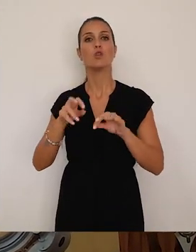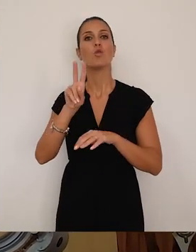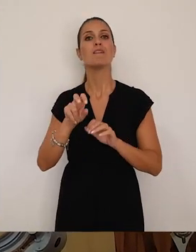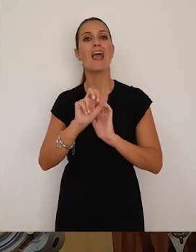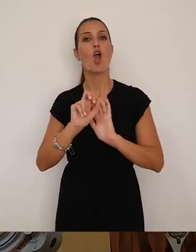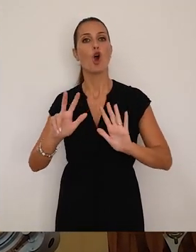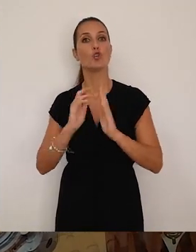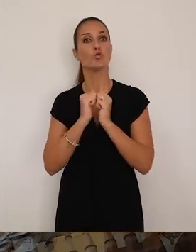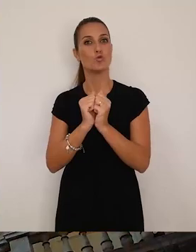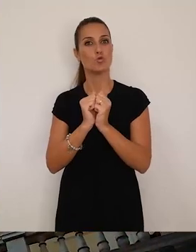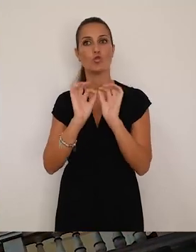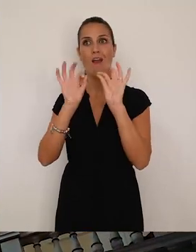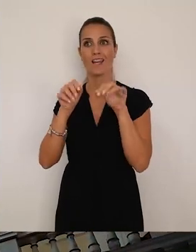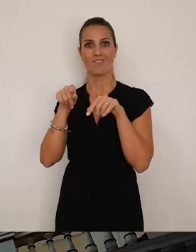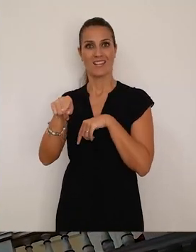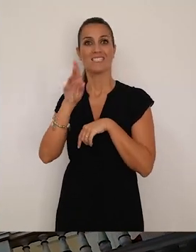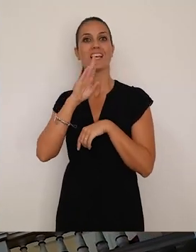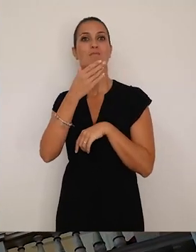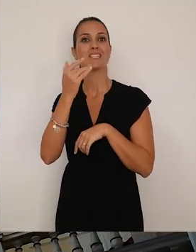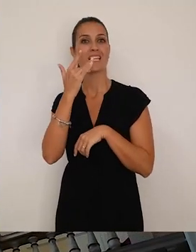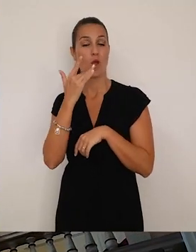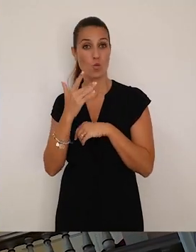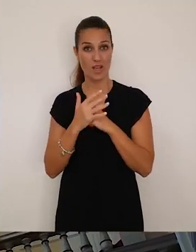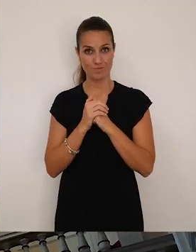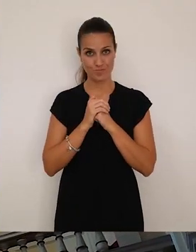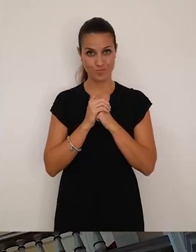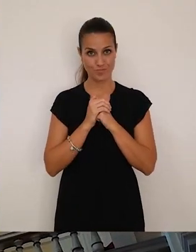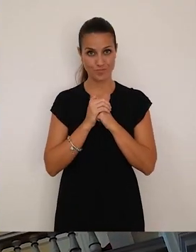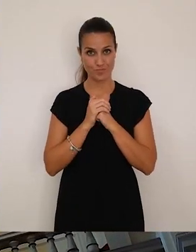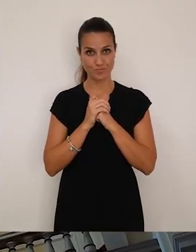a Santa Maria di Leuca nel giugno del 2008.